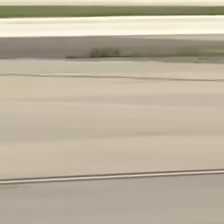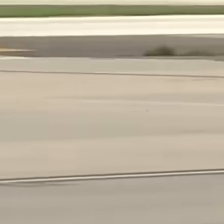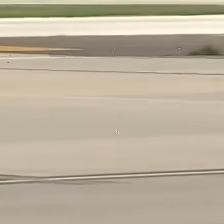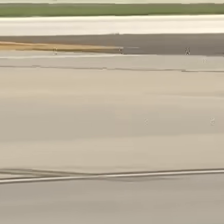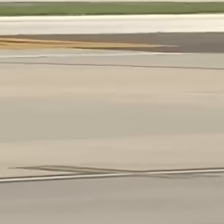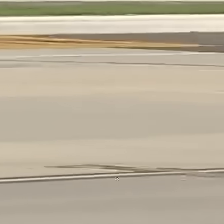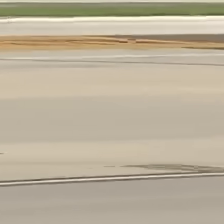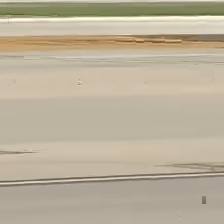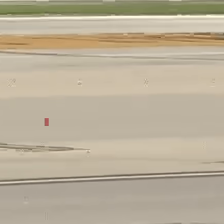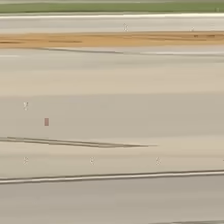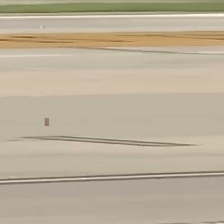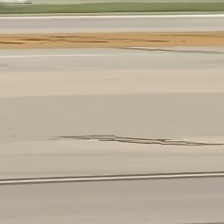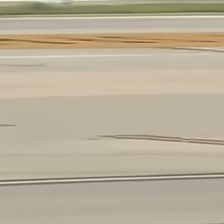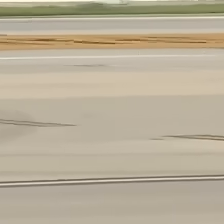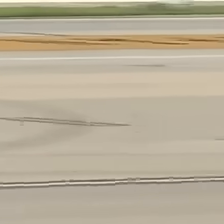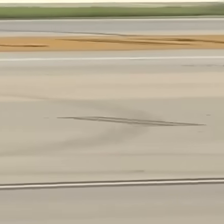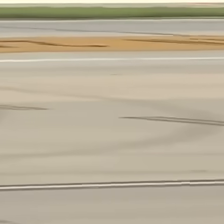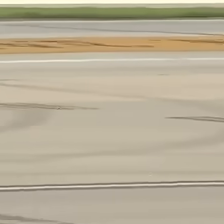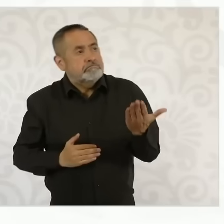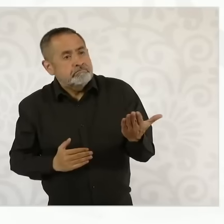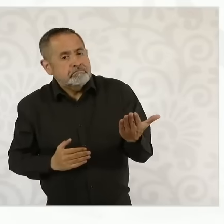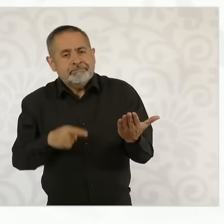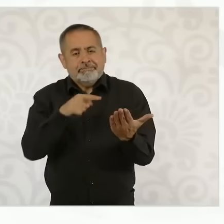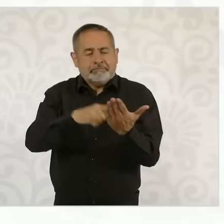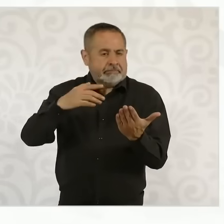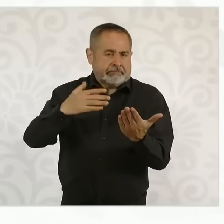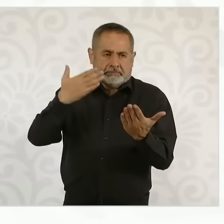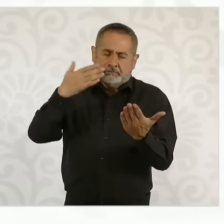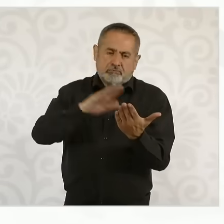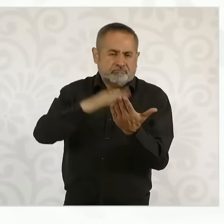maestro de desarrollo. El programa maestro de desarrollo dela, como ustedes lo pueden ver,